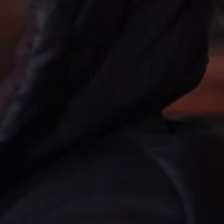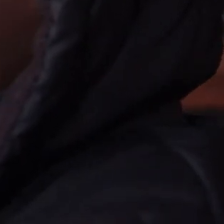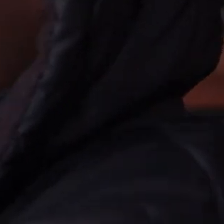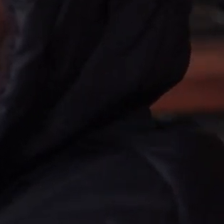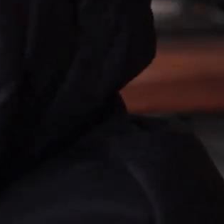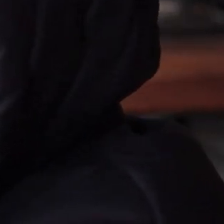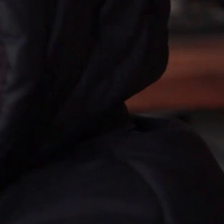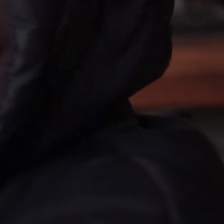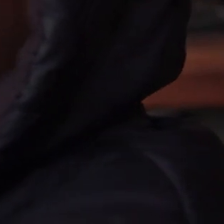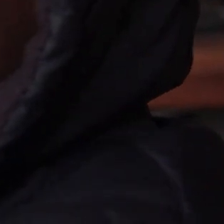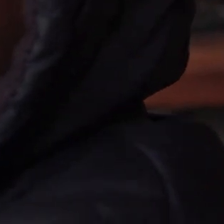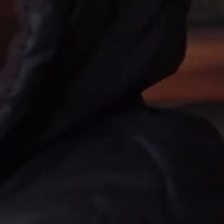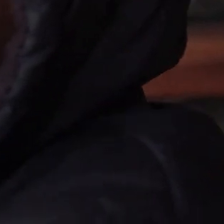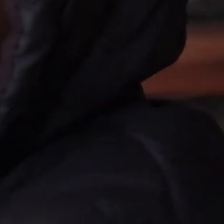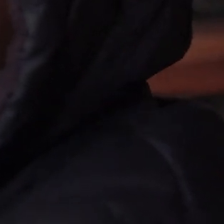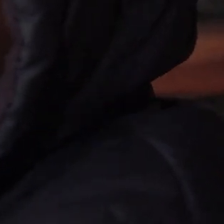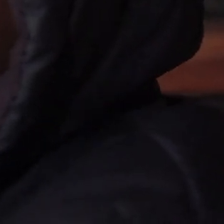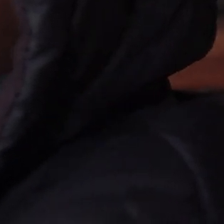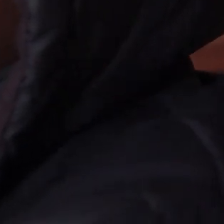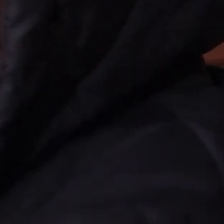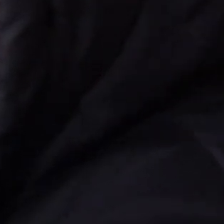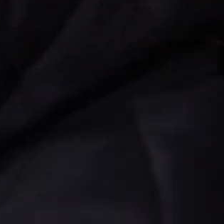¡Después lo invitó a jugar y se hicieron amigos!